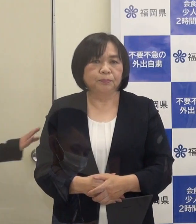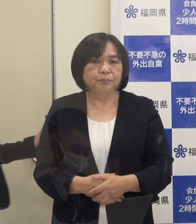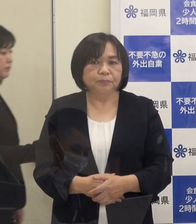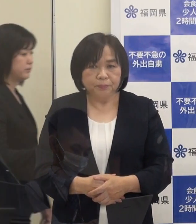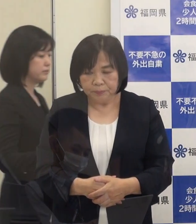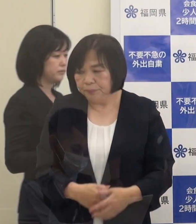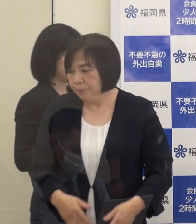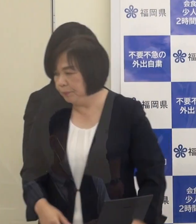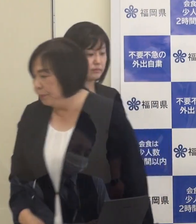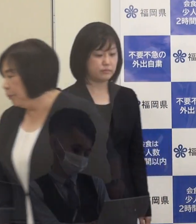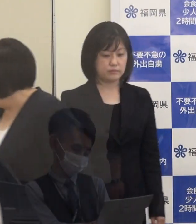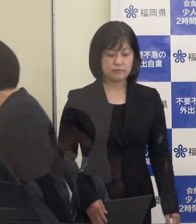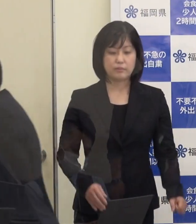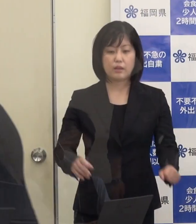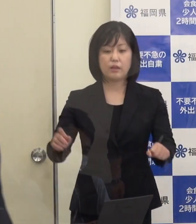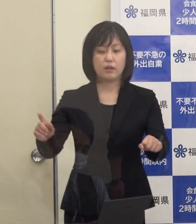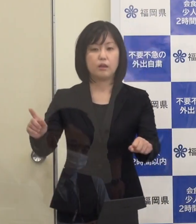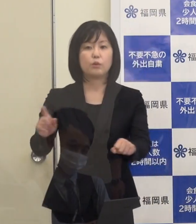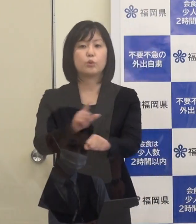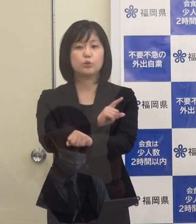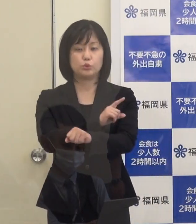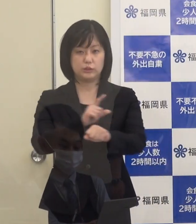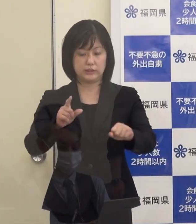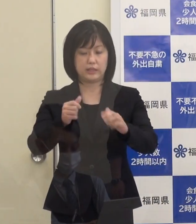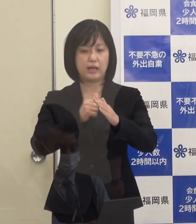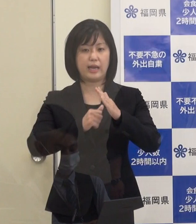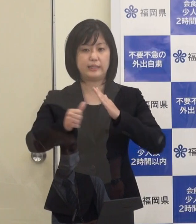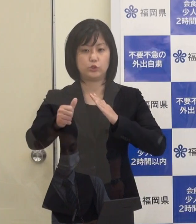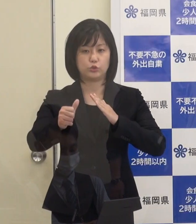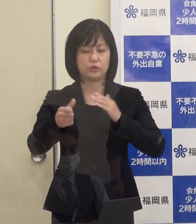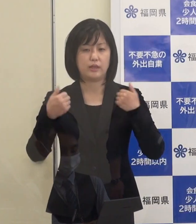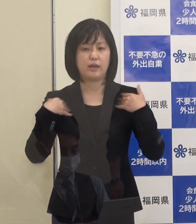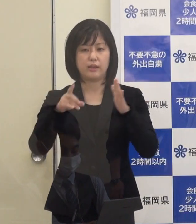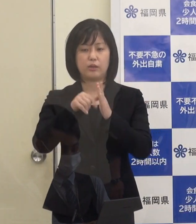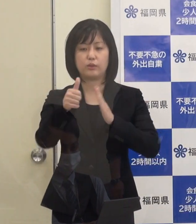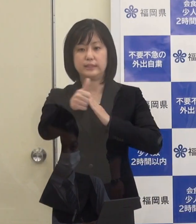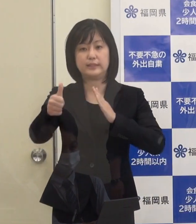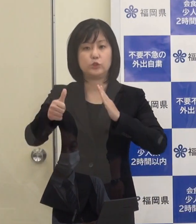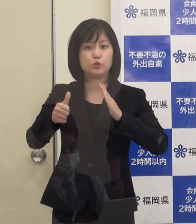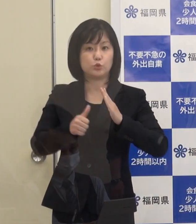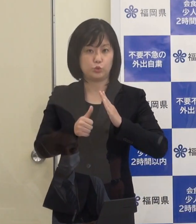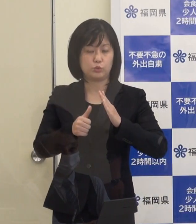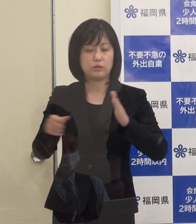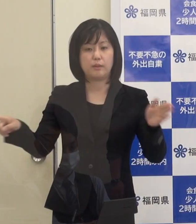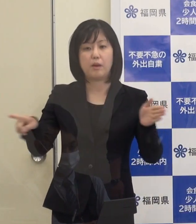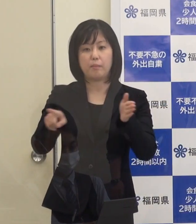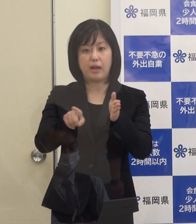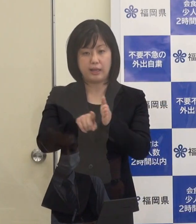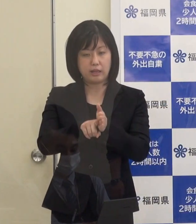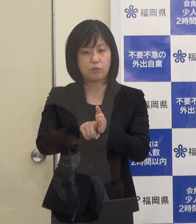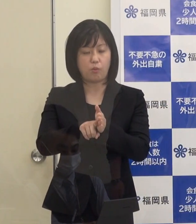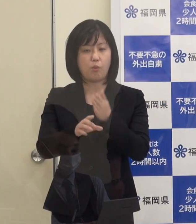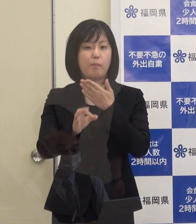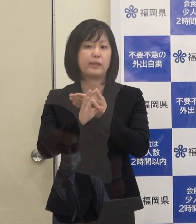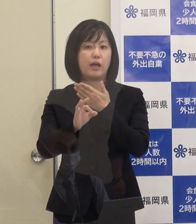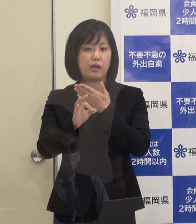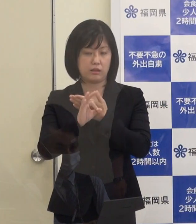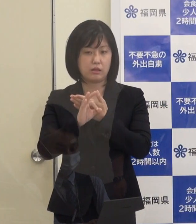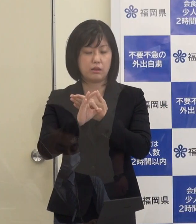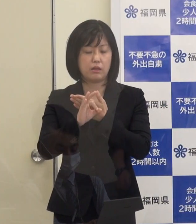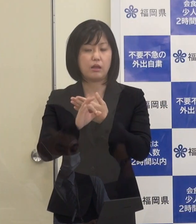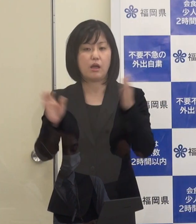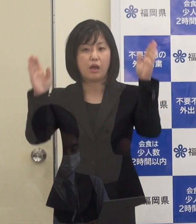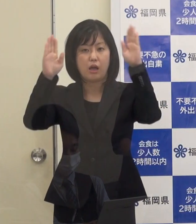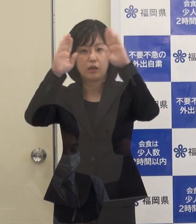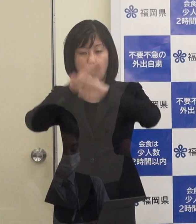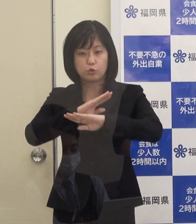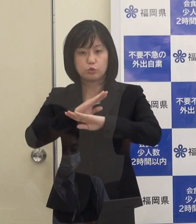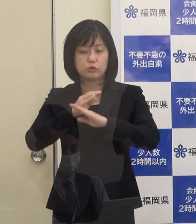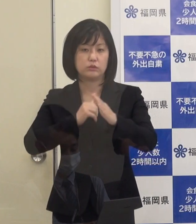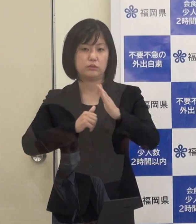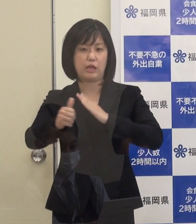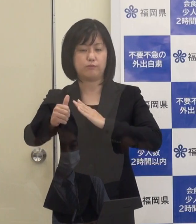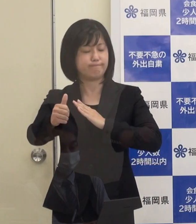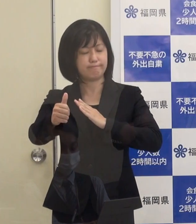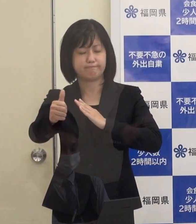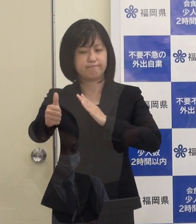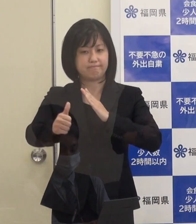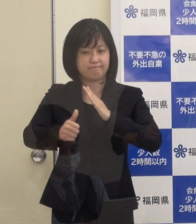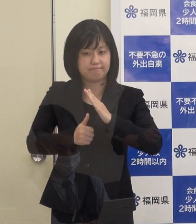特に外出自粛に関しては まず夜間の外出自粛をお願いする例が多いですが